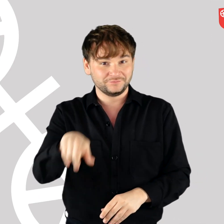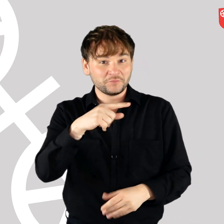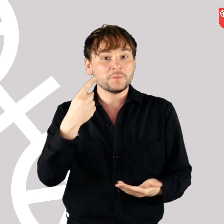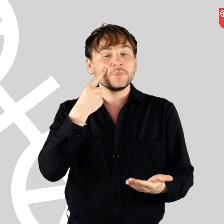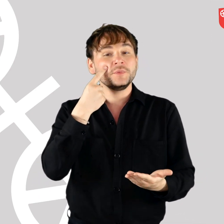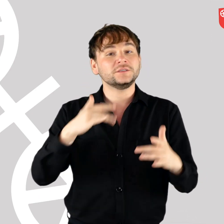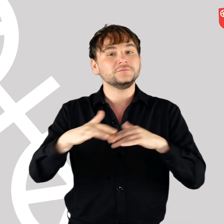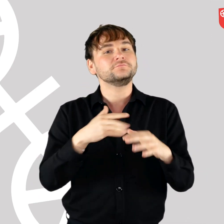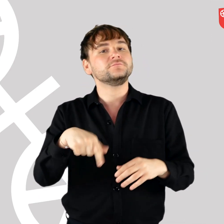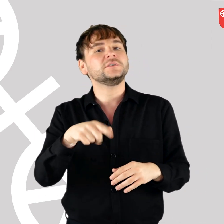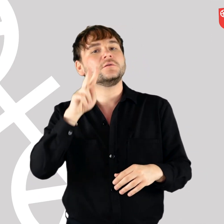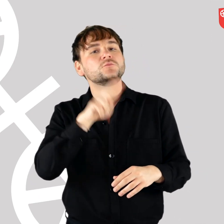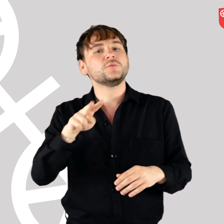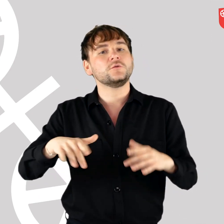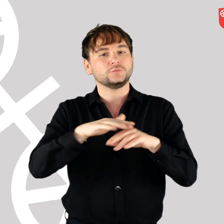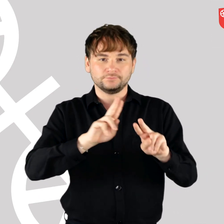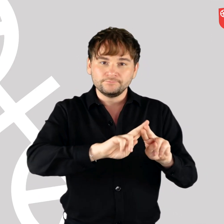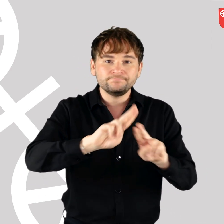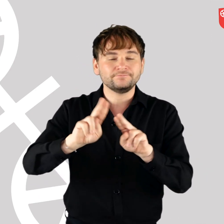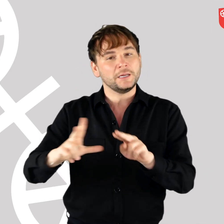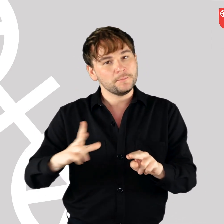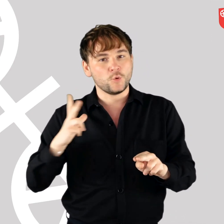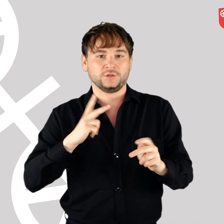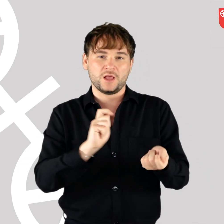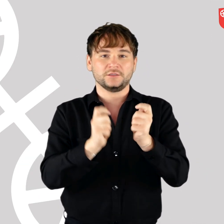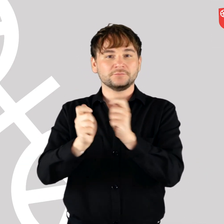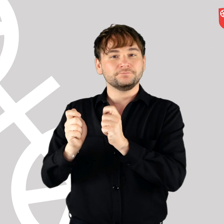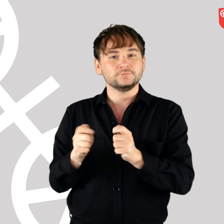Wir arbeiten gerade daran, unser Museum zu modernisieren.